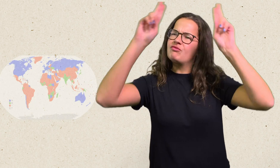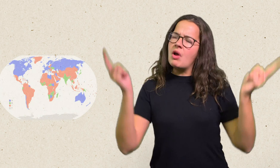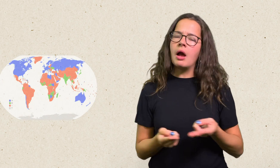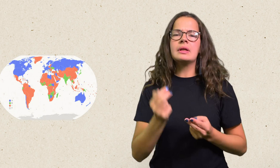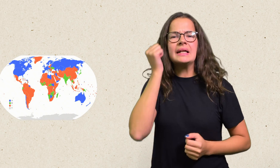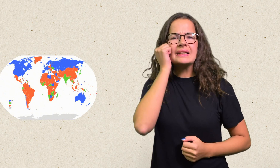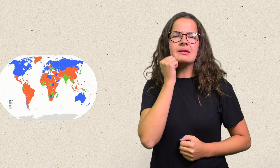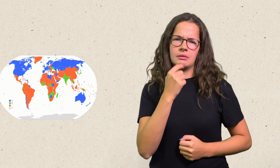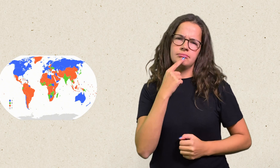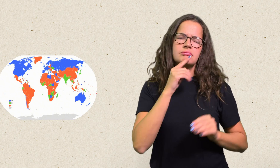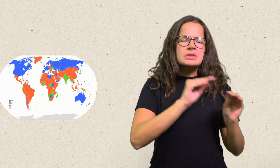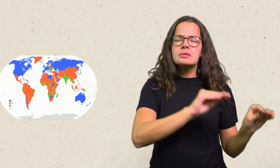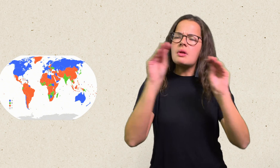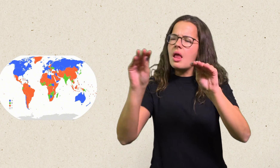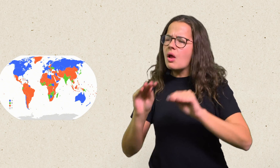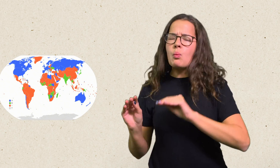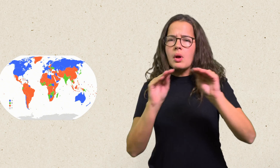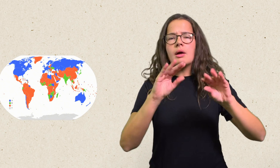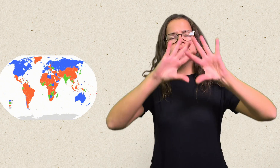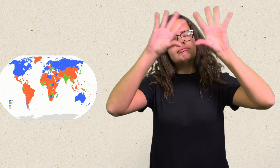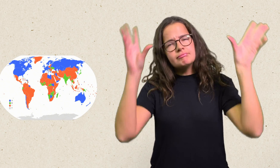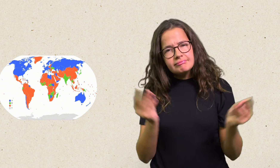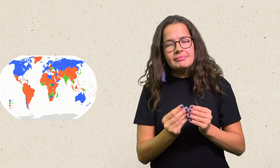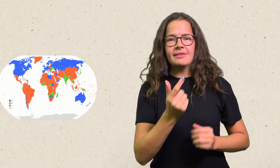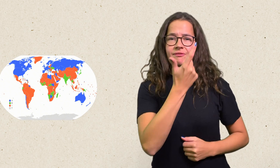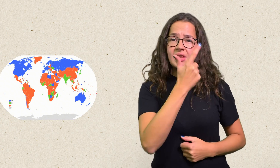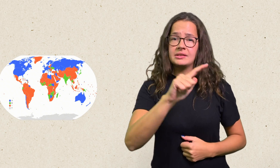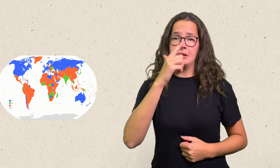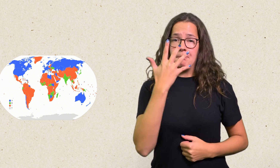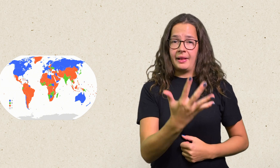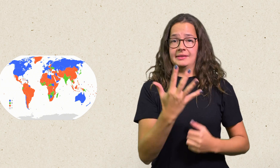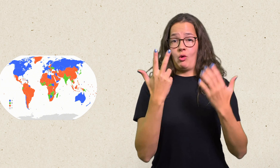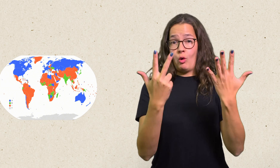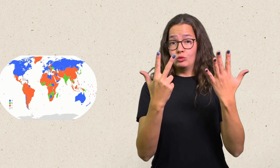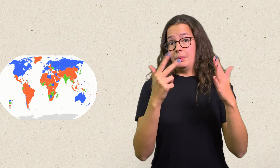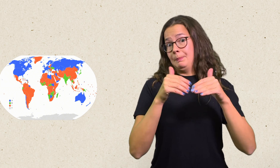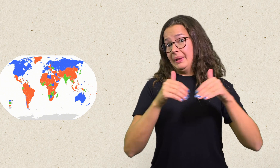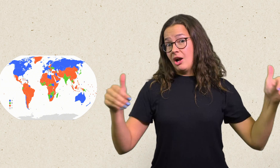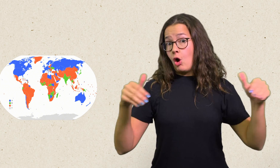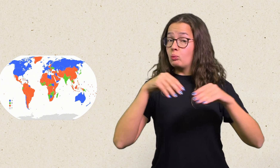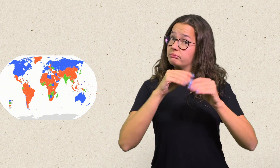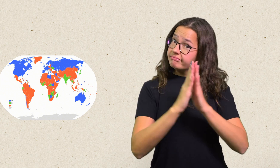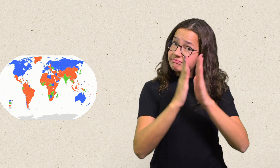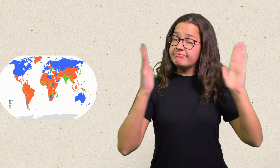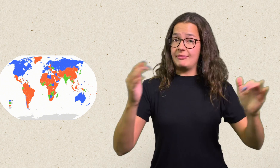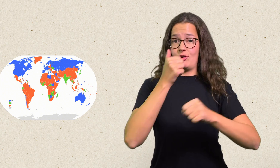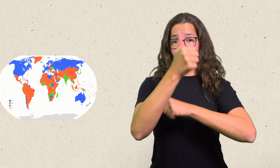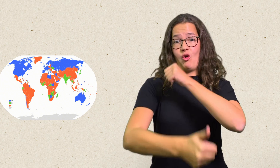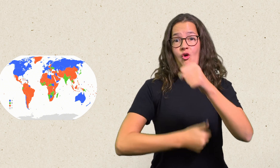Na světě se ročně stěhuje asi 258 milionů lidí.